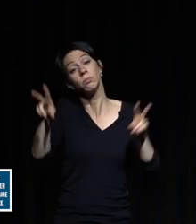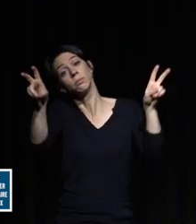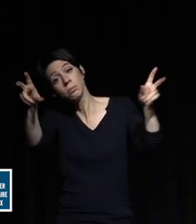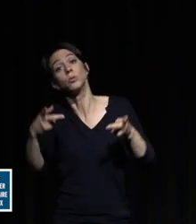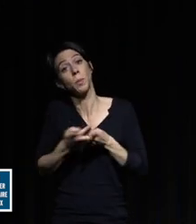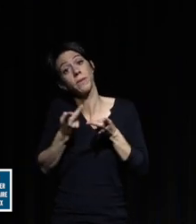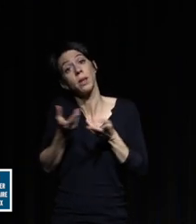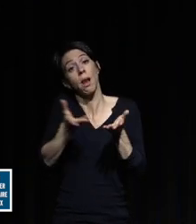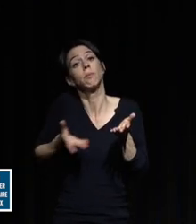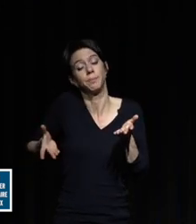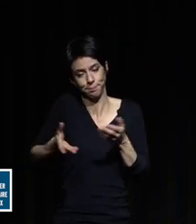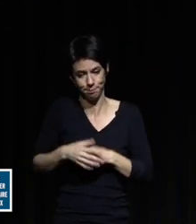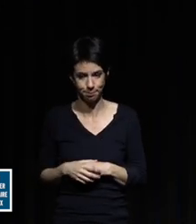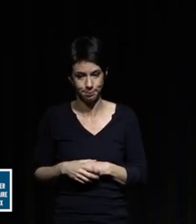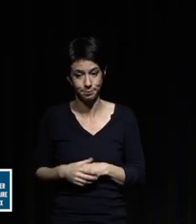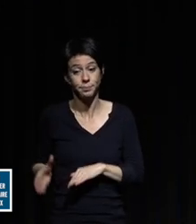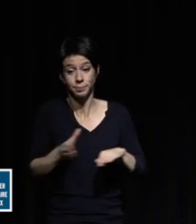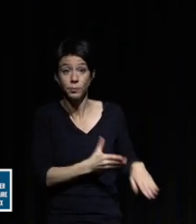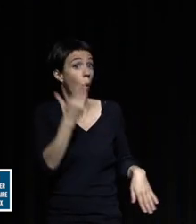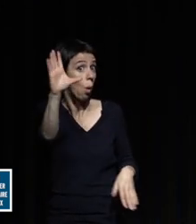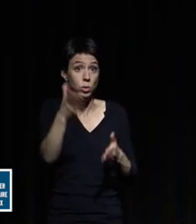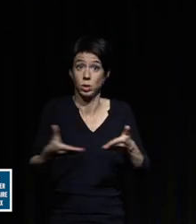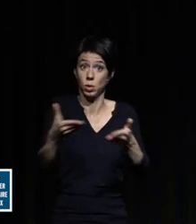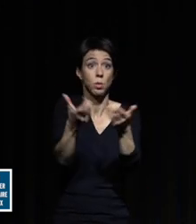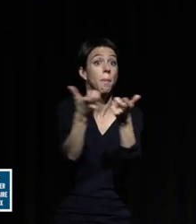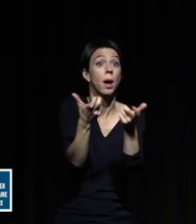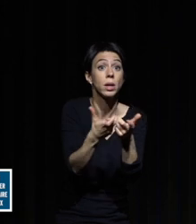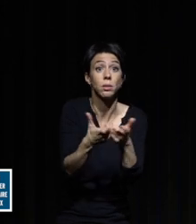je vais me retrouver dans d'autres cas dans un kyste et si j'ai un kyste isolé pasqua je vais